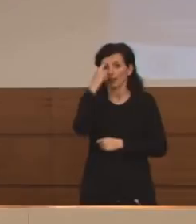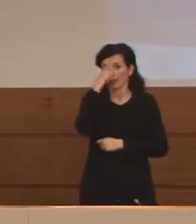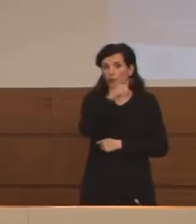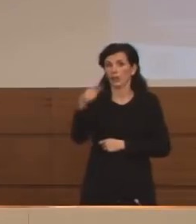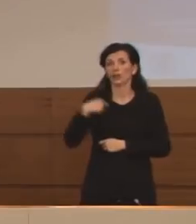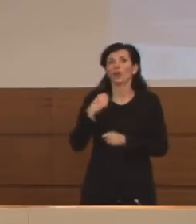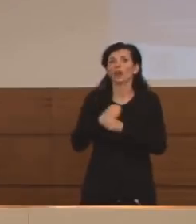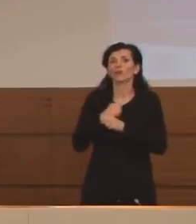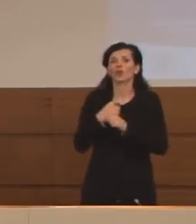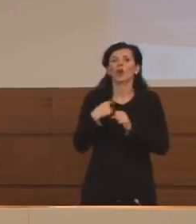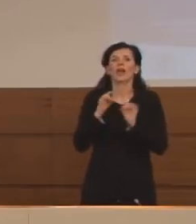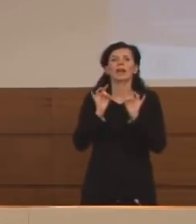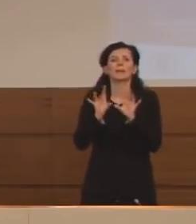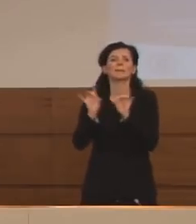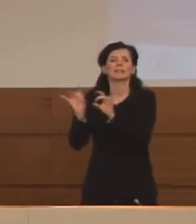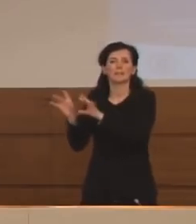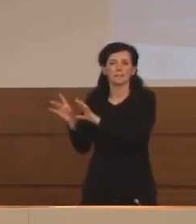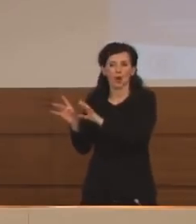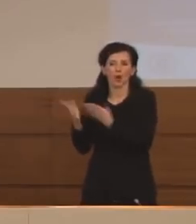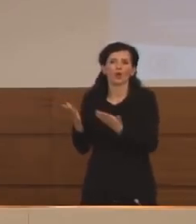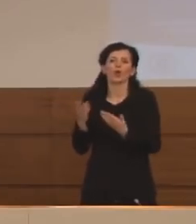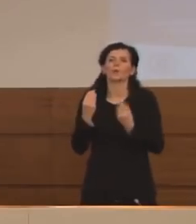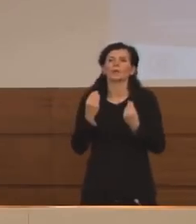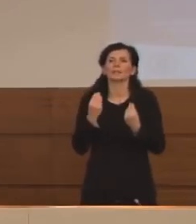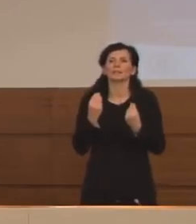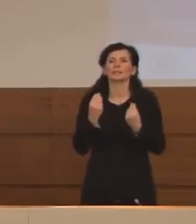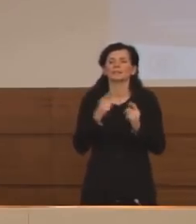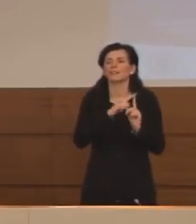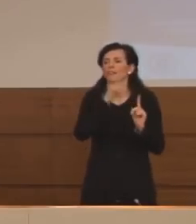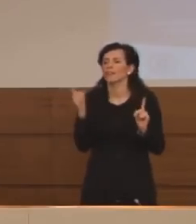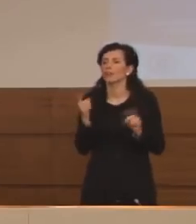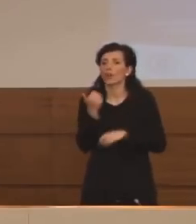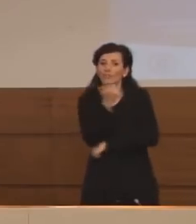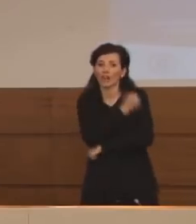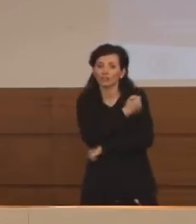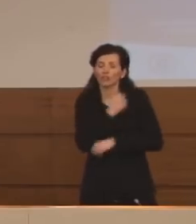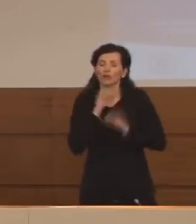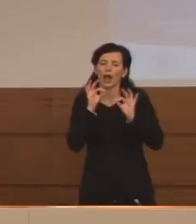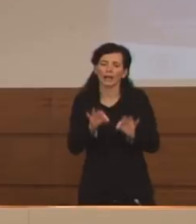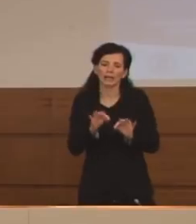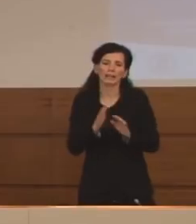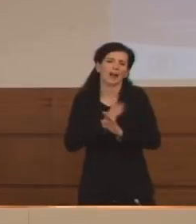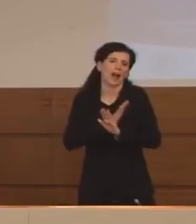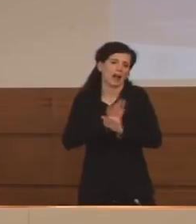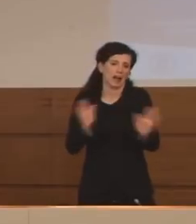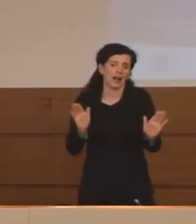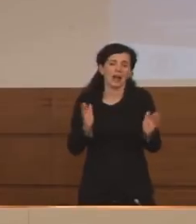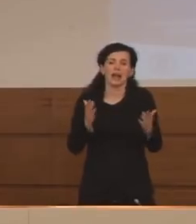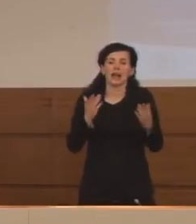per cui per me chiudete finché non c'è il vaccino e vabbè. Ma è chiaro che non può essere questa la decisione della politica.